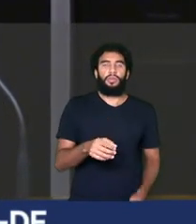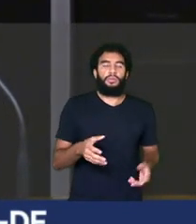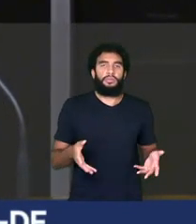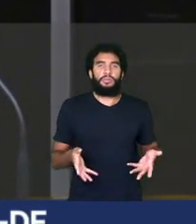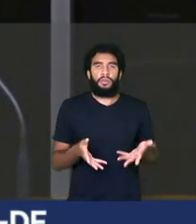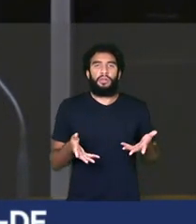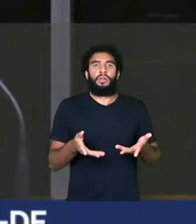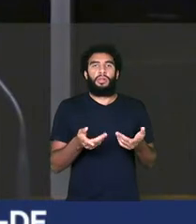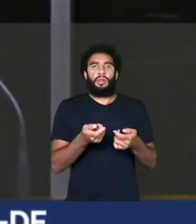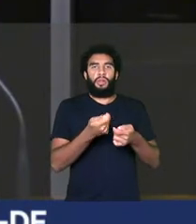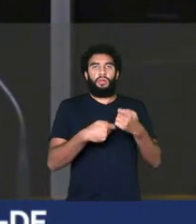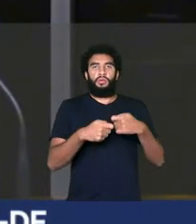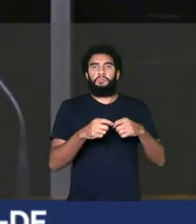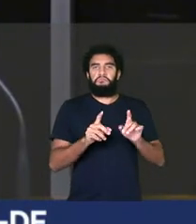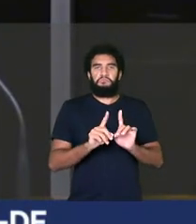VAI ESTIMULAR A PRÓPRIA ECONOMIA. ALIÁS, HÁ DADOS